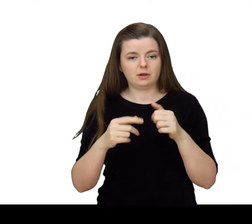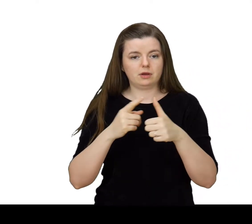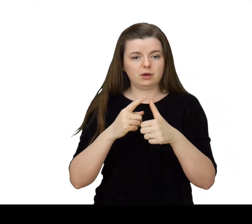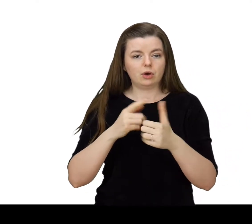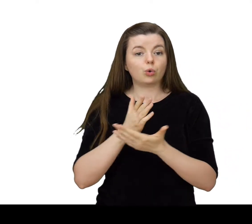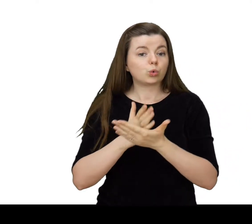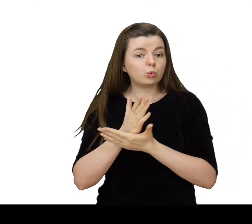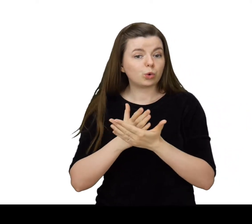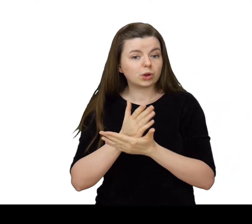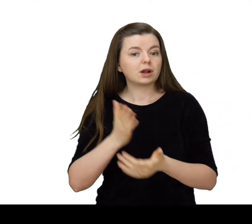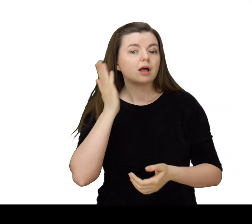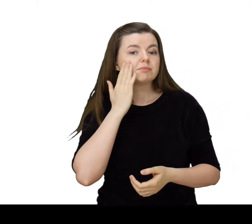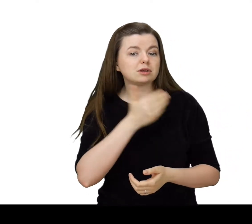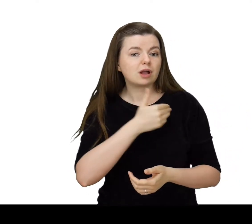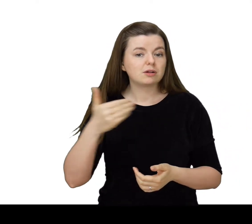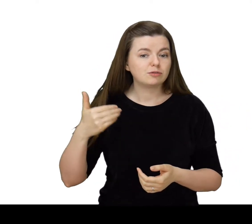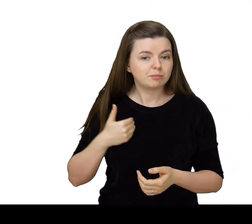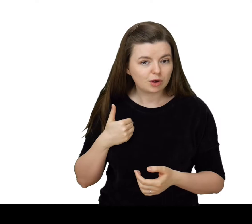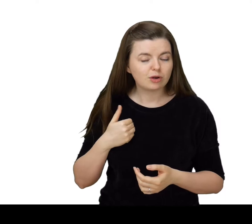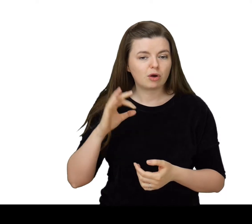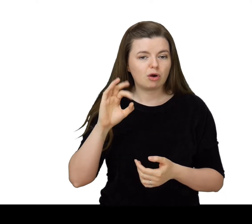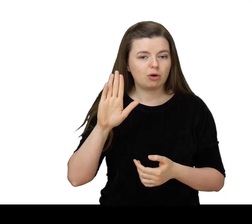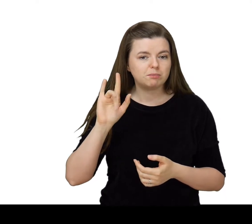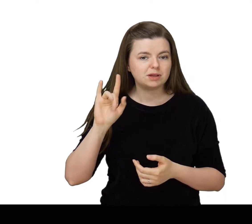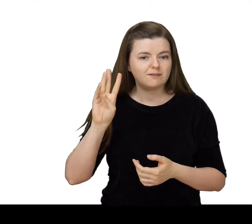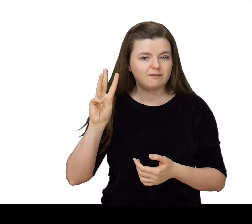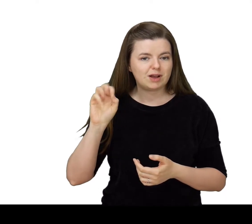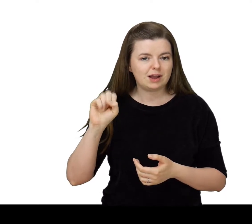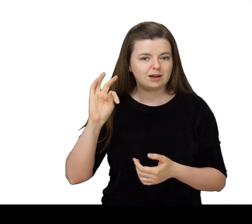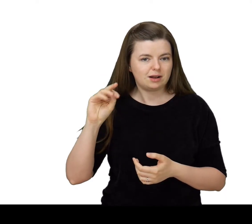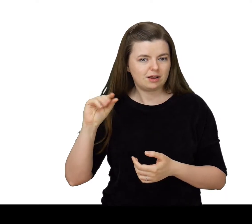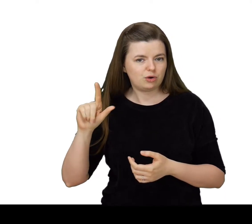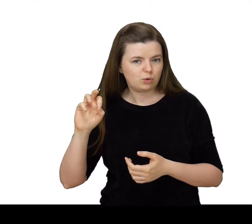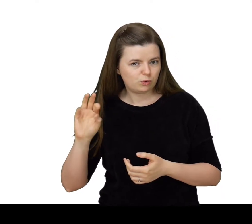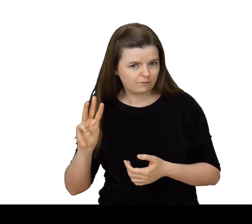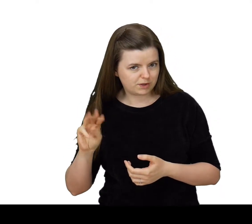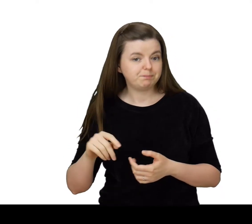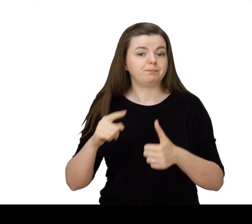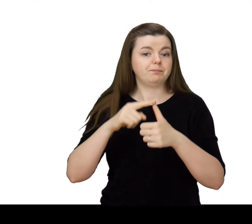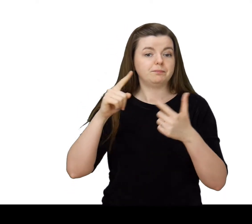Usługi dla obywatela,